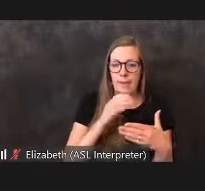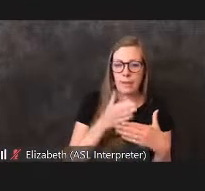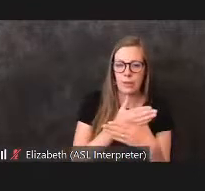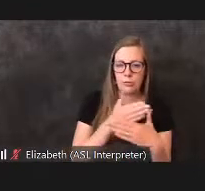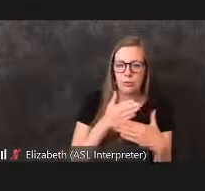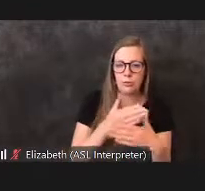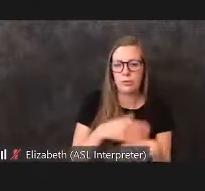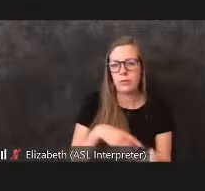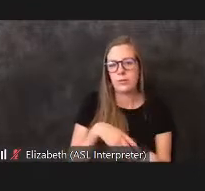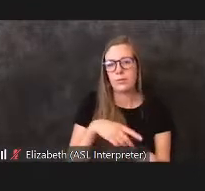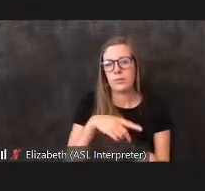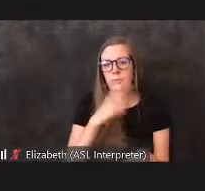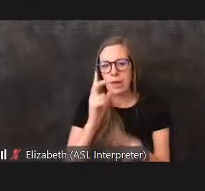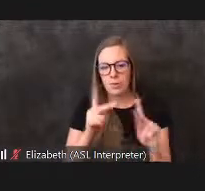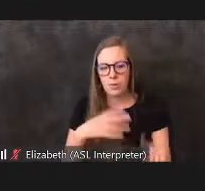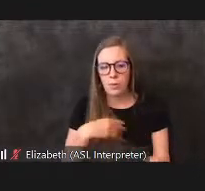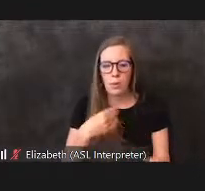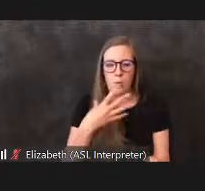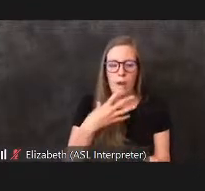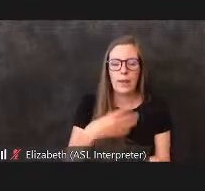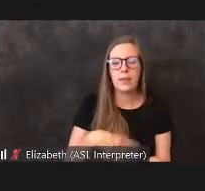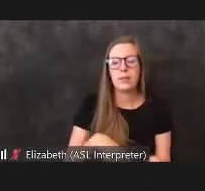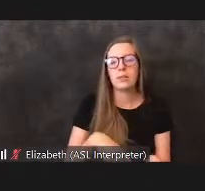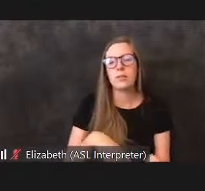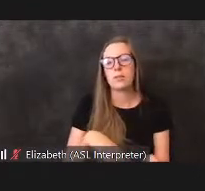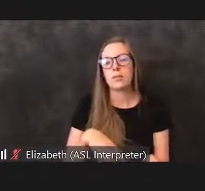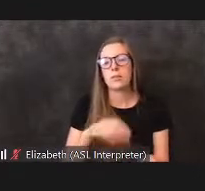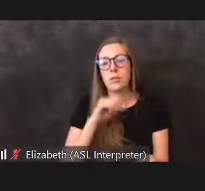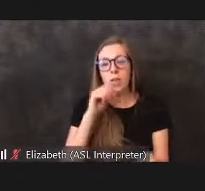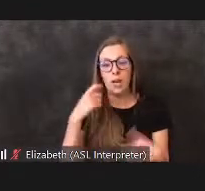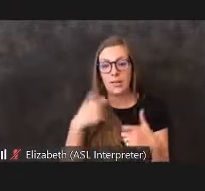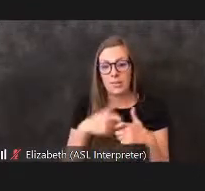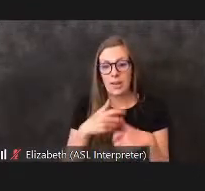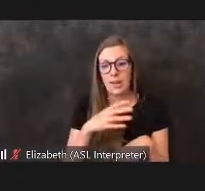afroamericanos, hispanos no blancos residentes